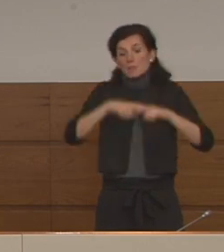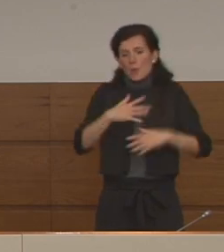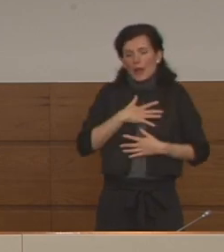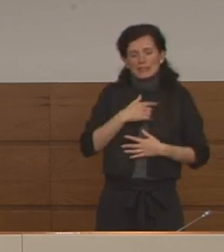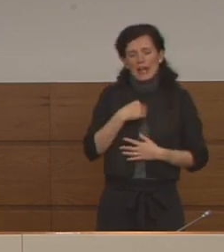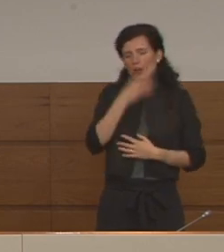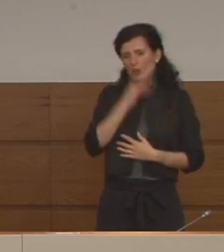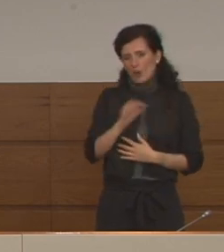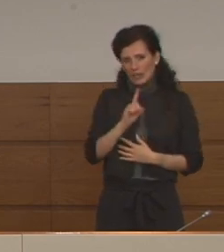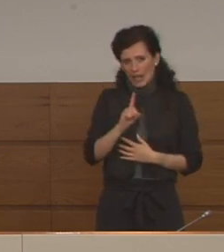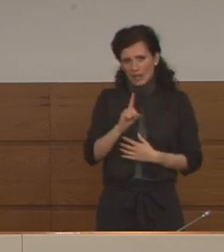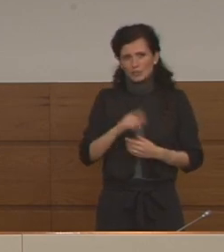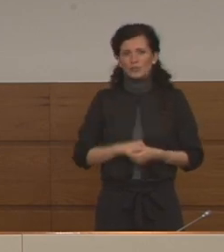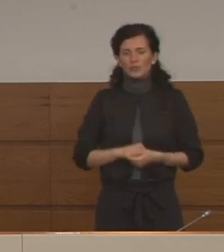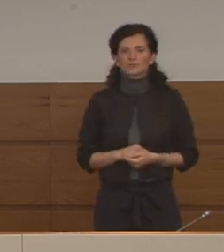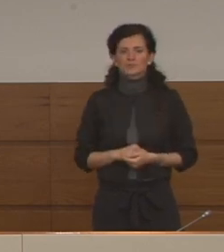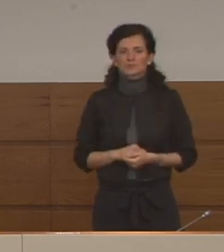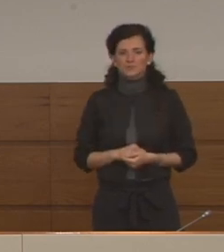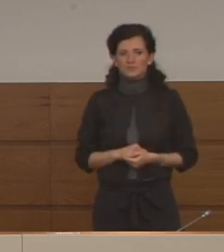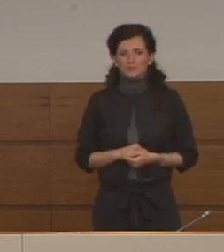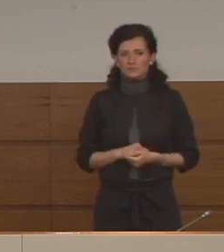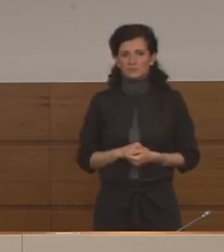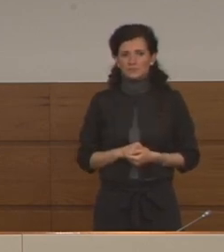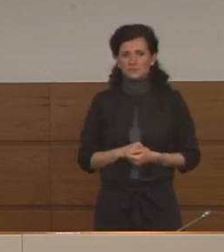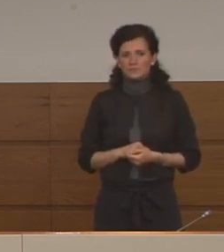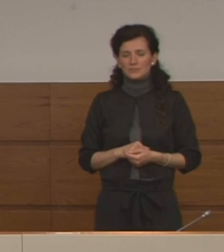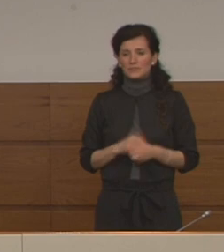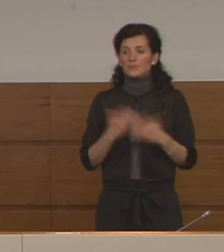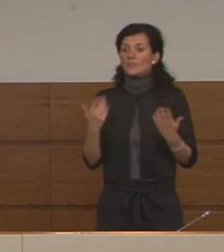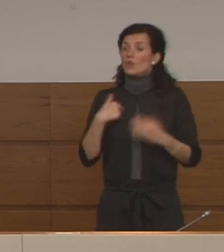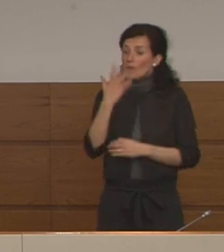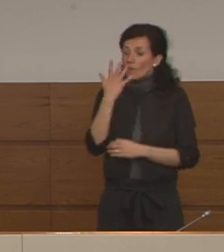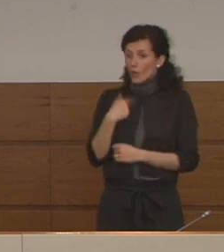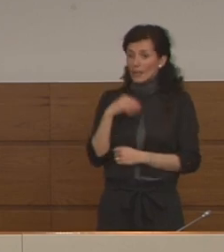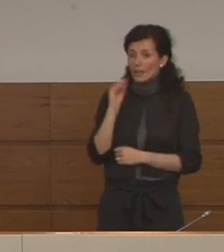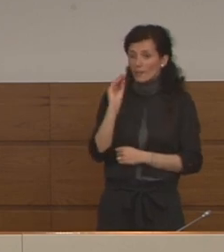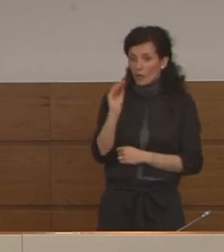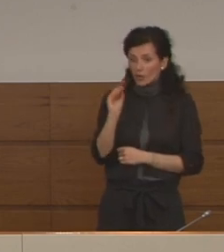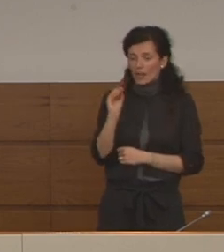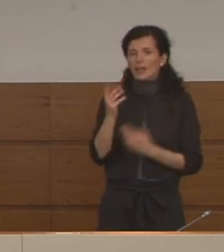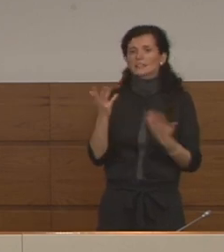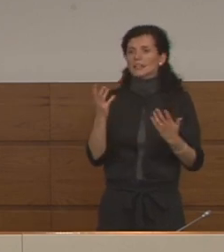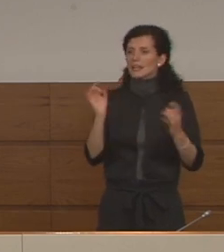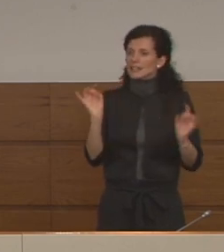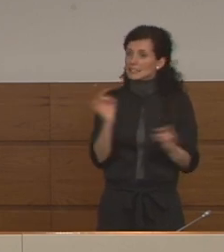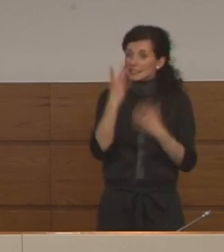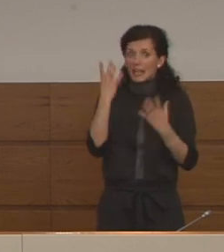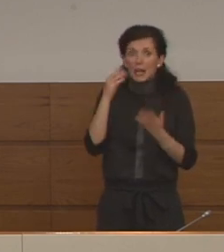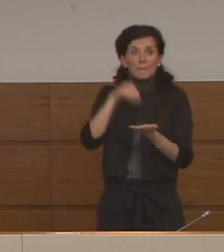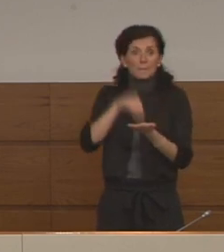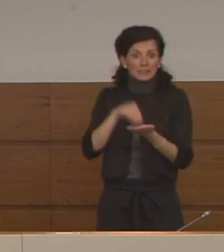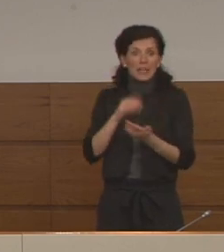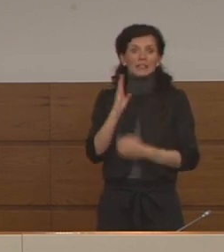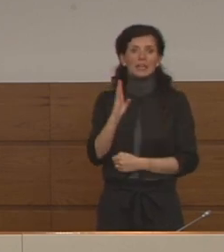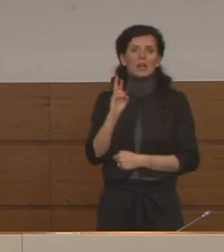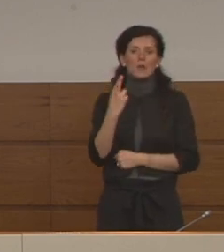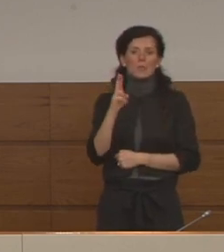Volevo, se c'era Brusaferro, fargli una domanda un po' scomoda.